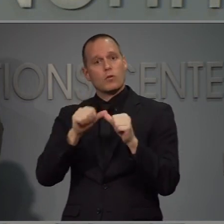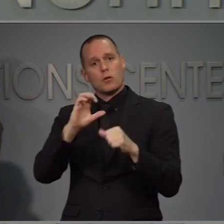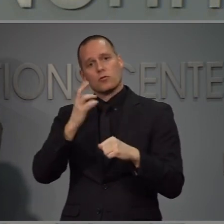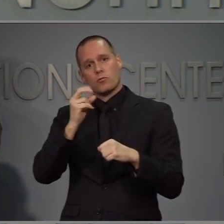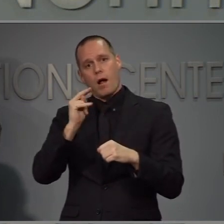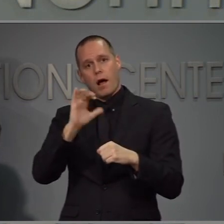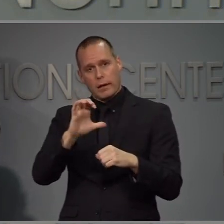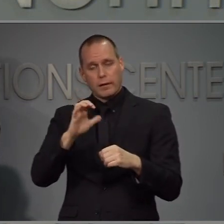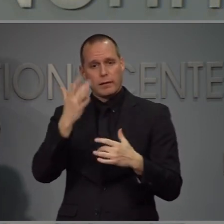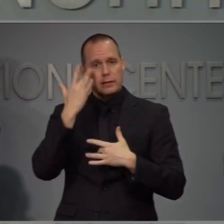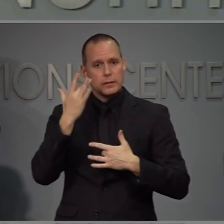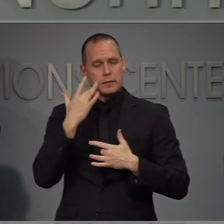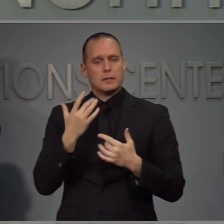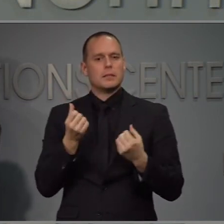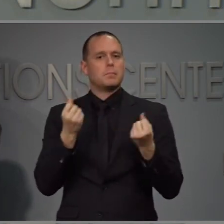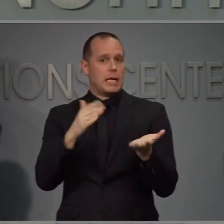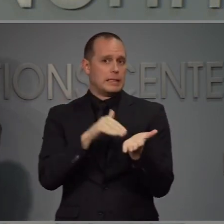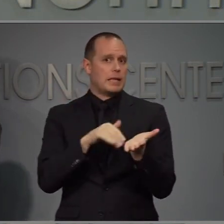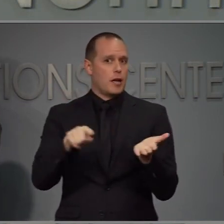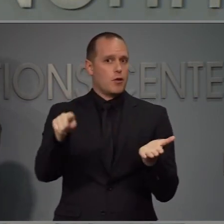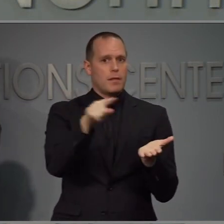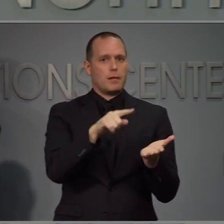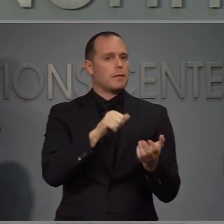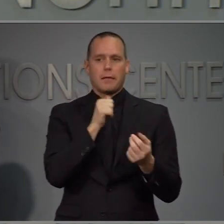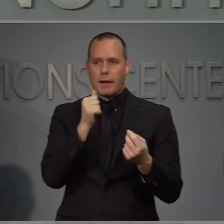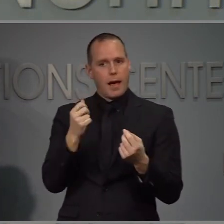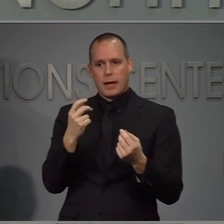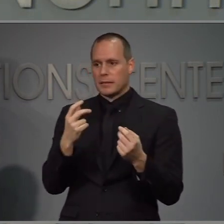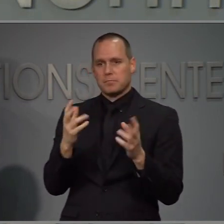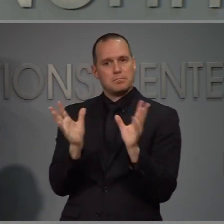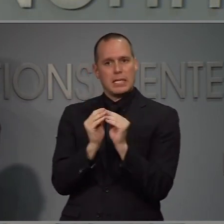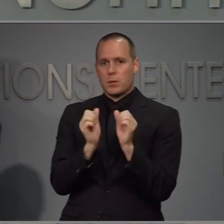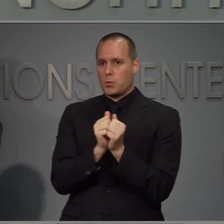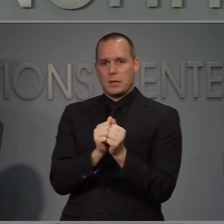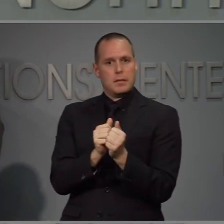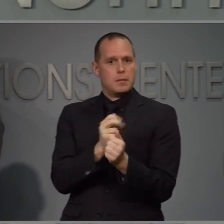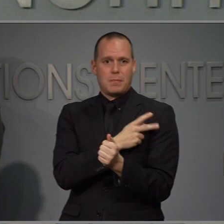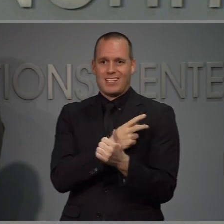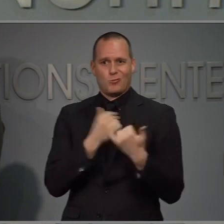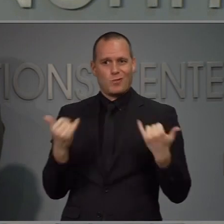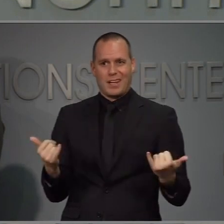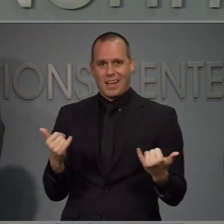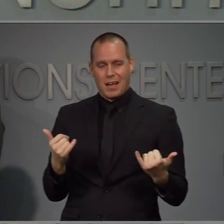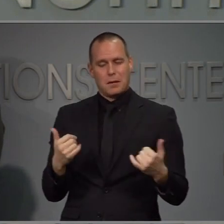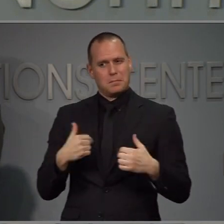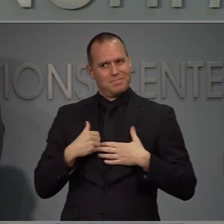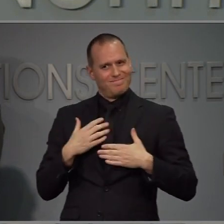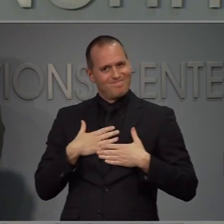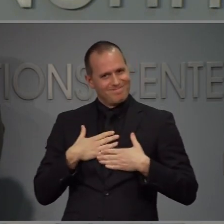enfermedades crónicas.